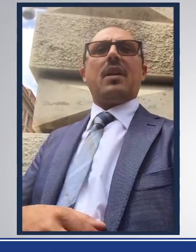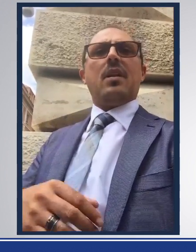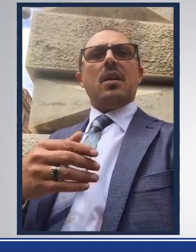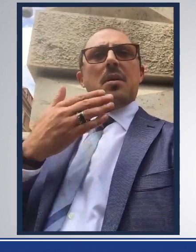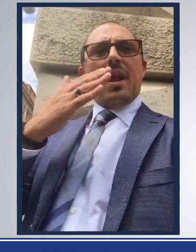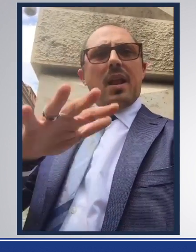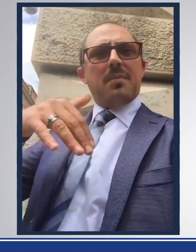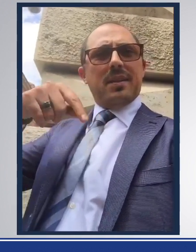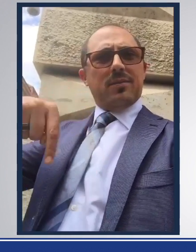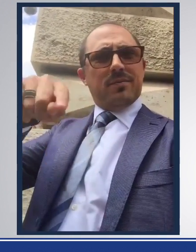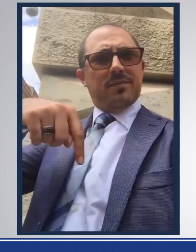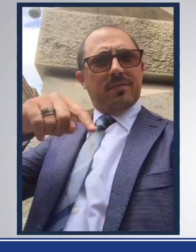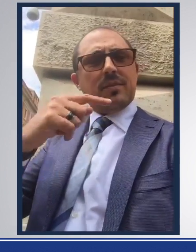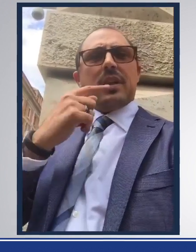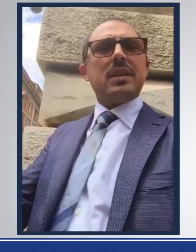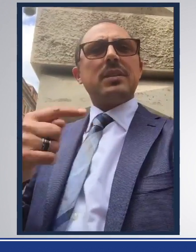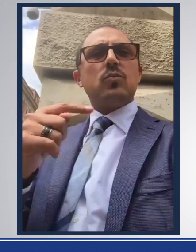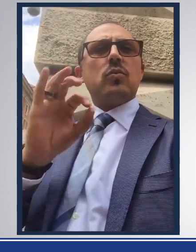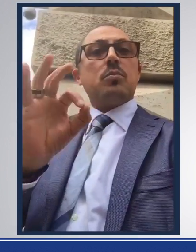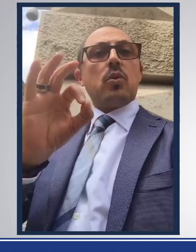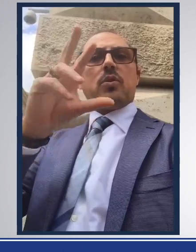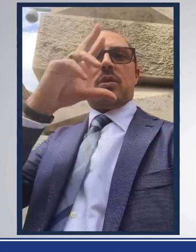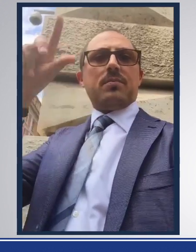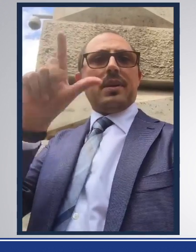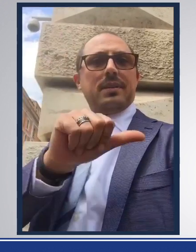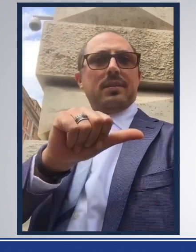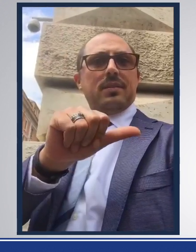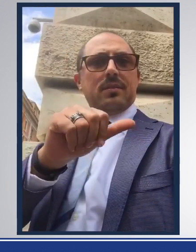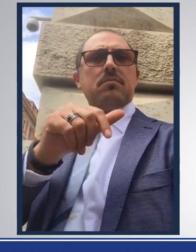All'interno del Parlamento si è parlato sul riconoscimento della LIS,